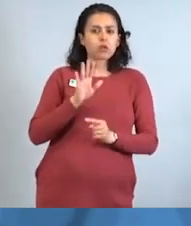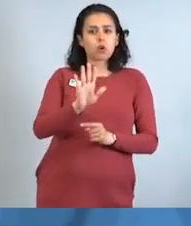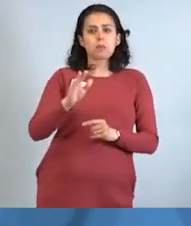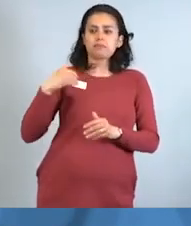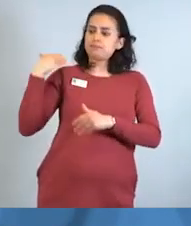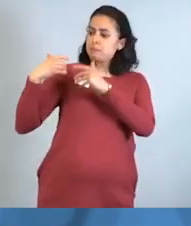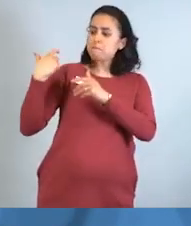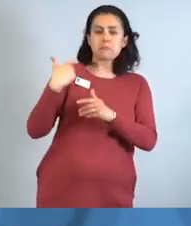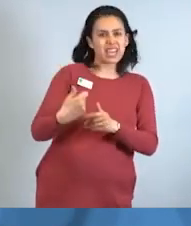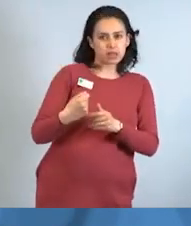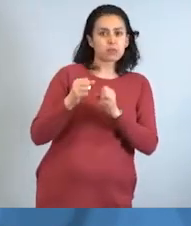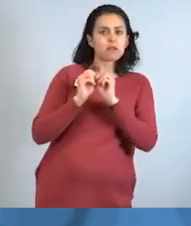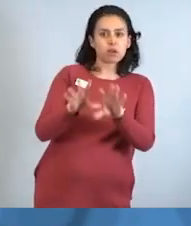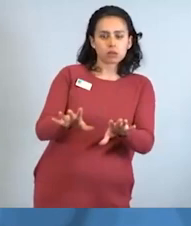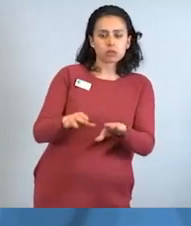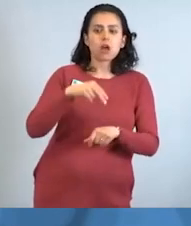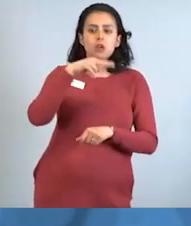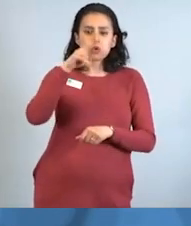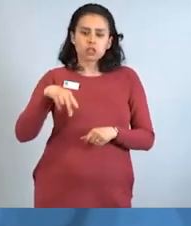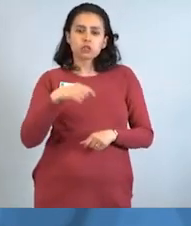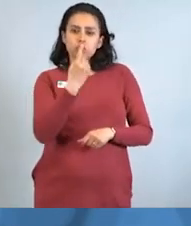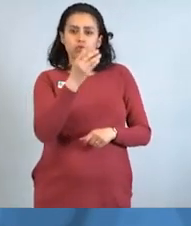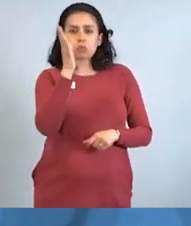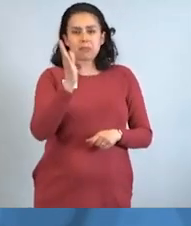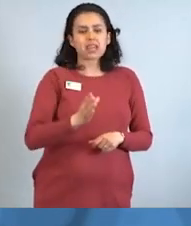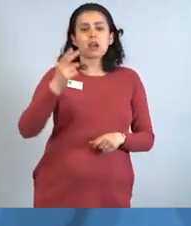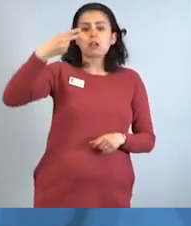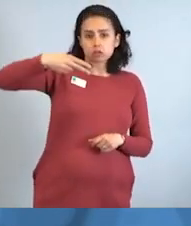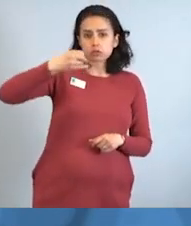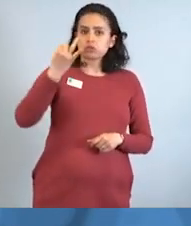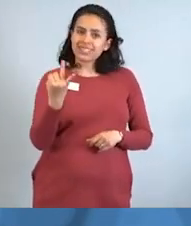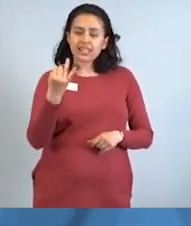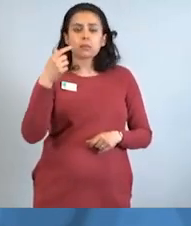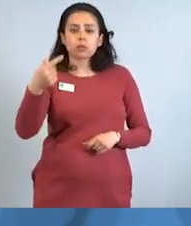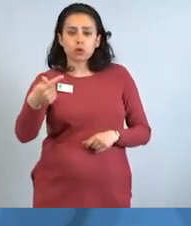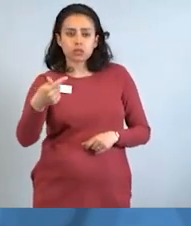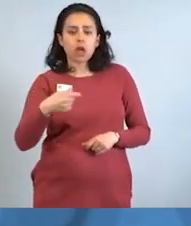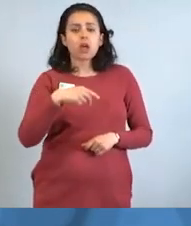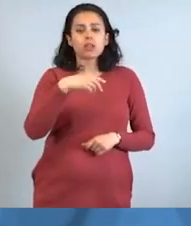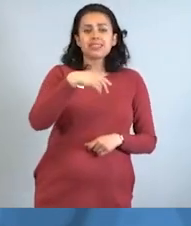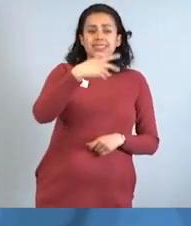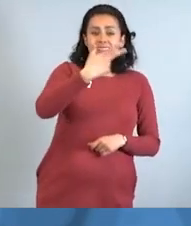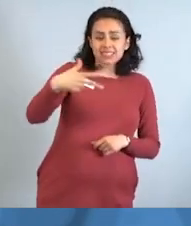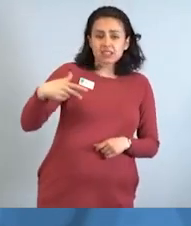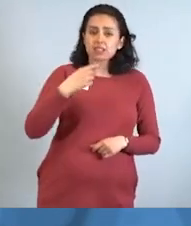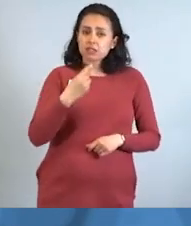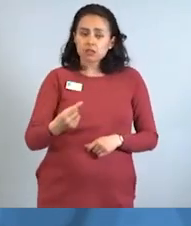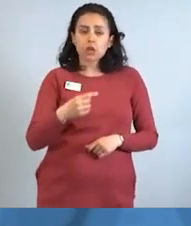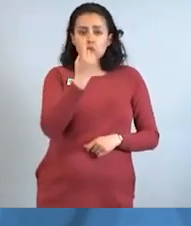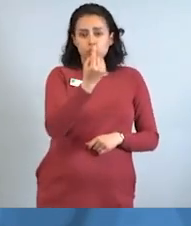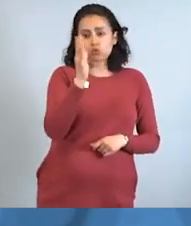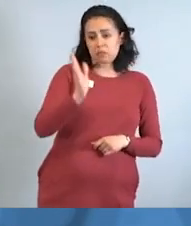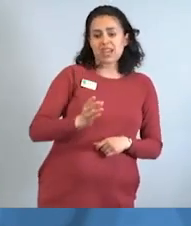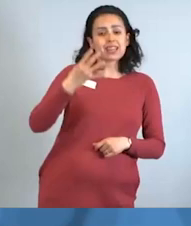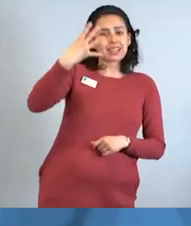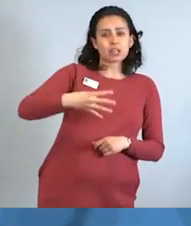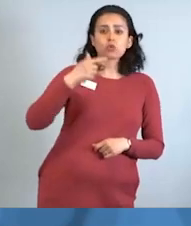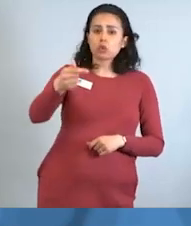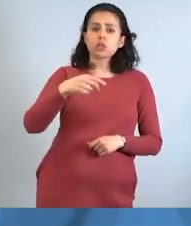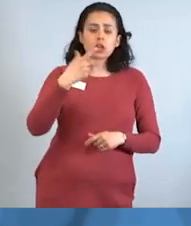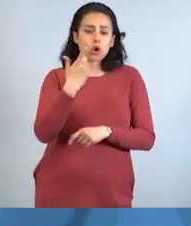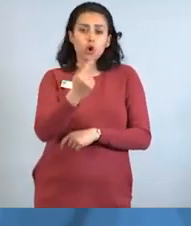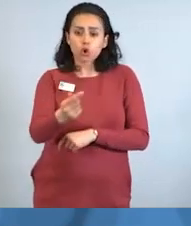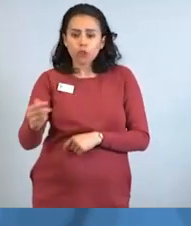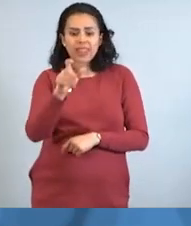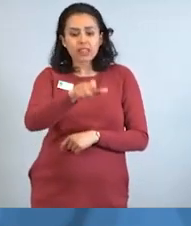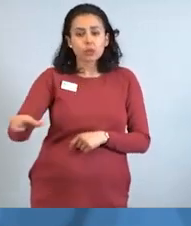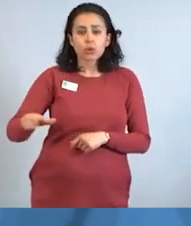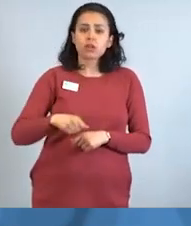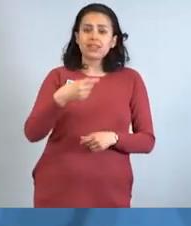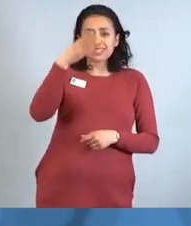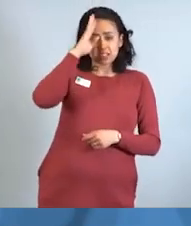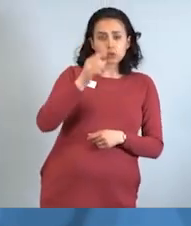Norjassa 1/27000, tanskalaiset juuri raportoivat 1/40000 rokotettua, Saksassa n. 1-2,5/100000 rokotettua, Iso-Britanniassa 1/600000